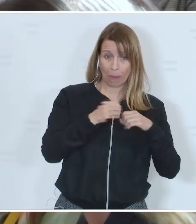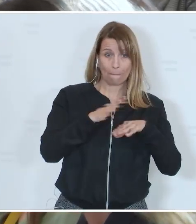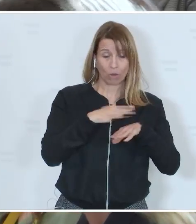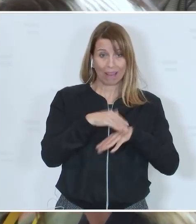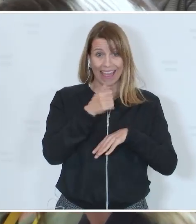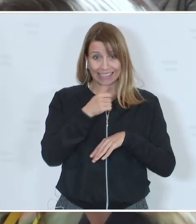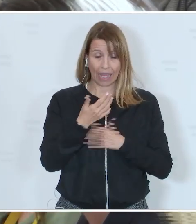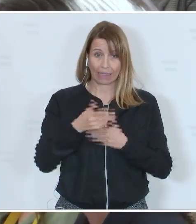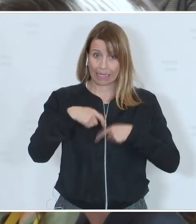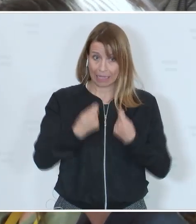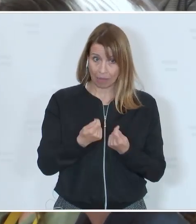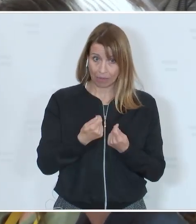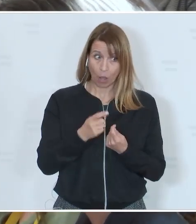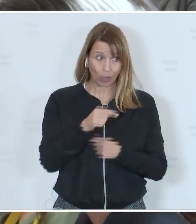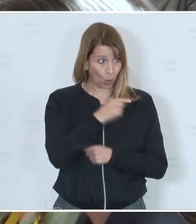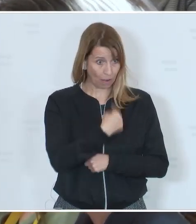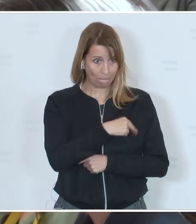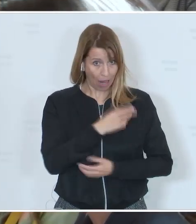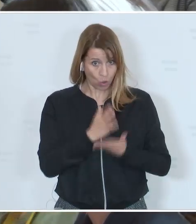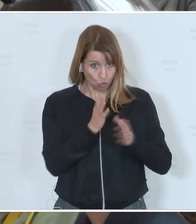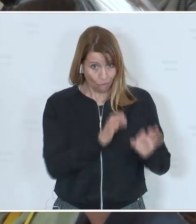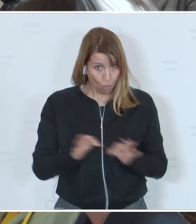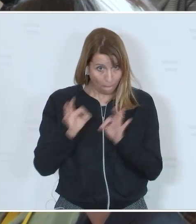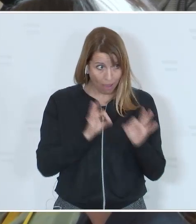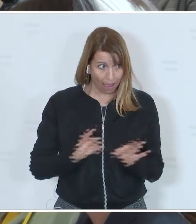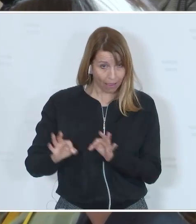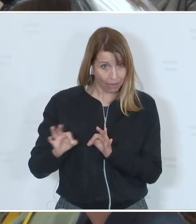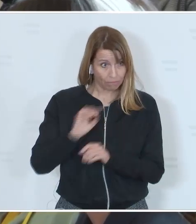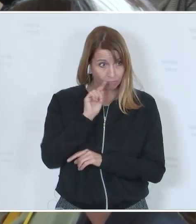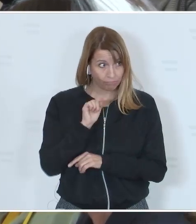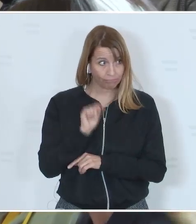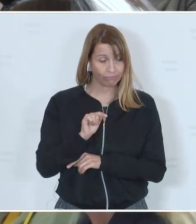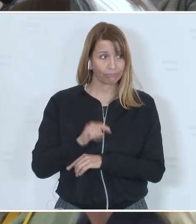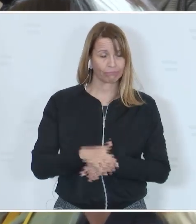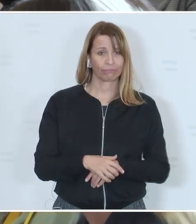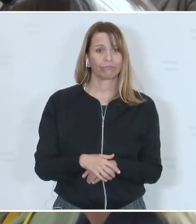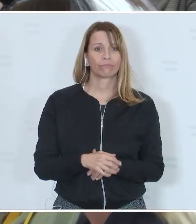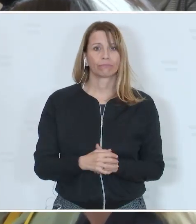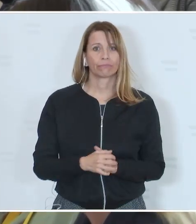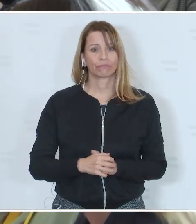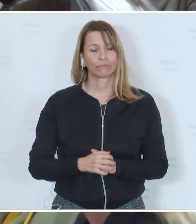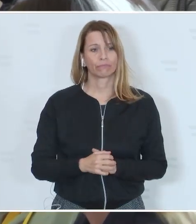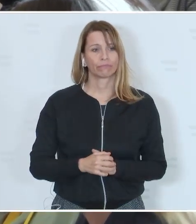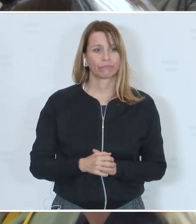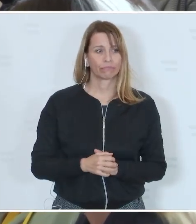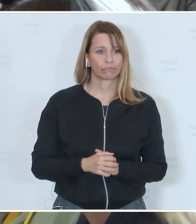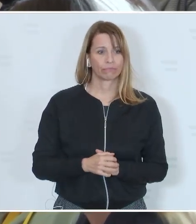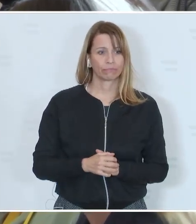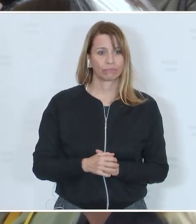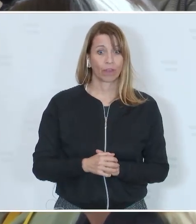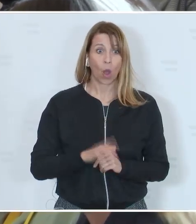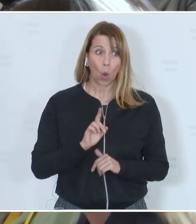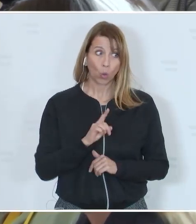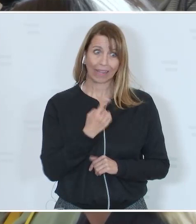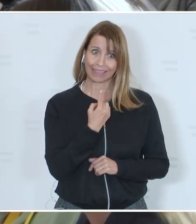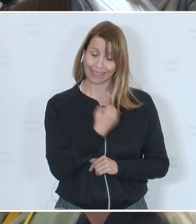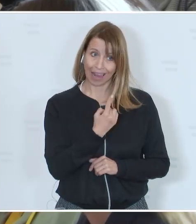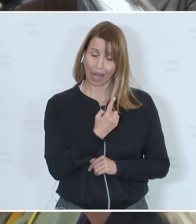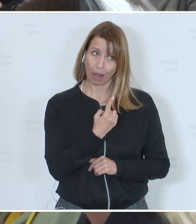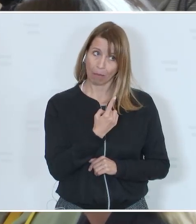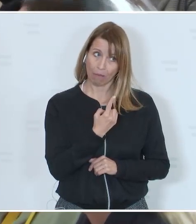Das heißt: Ist Malta darauf vorbereitet und sind Sie der Ansicht, dass Sie jetzt die Kapazitäten